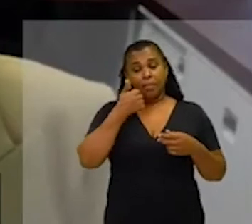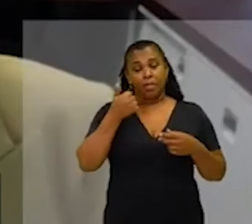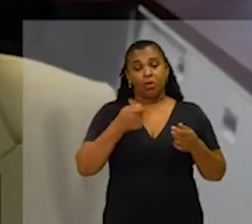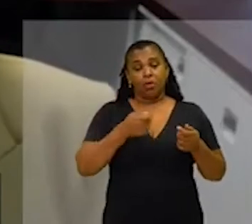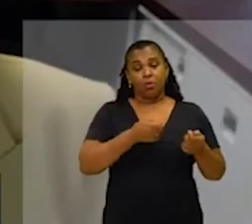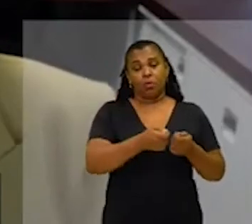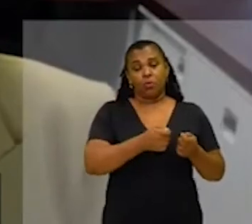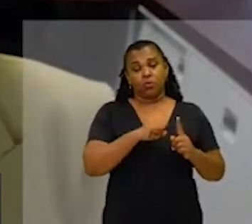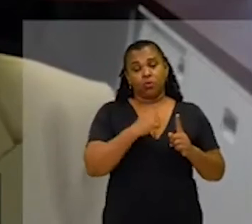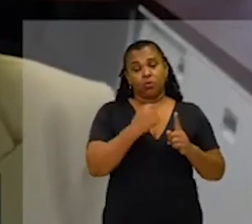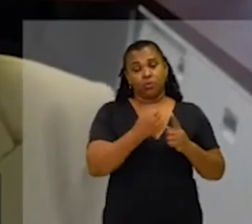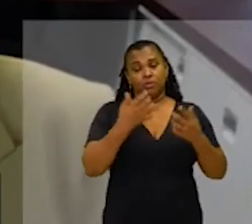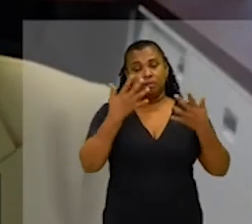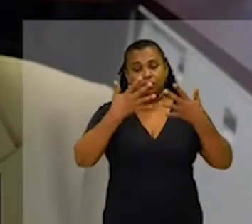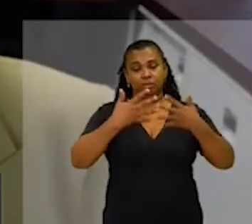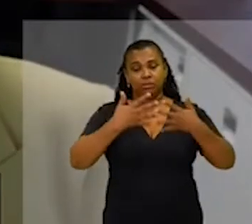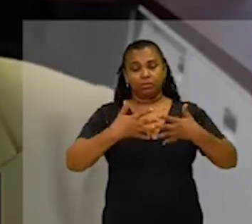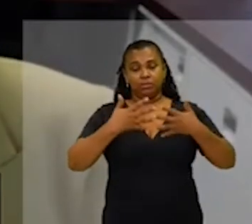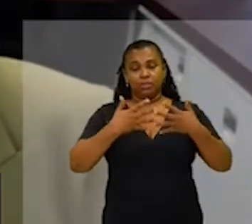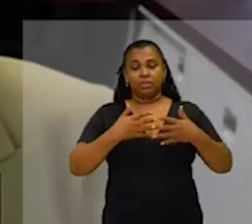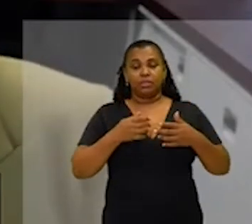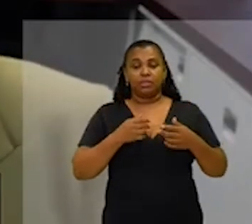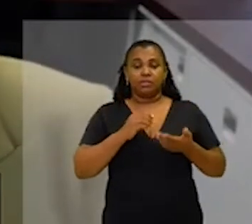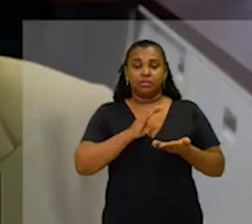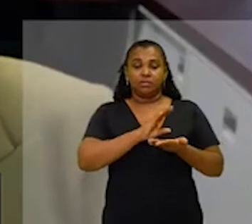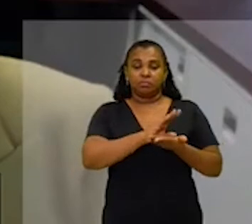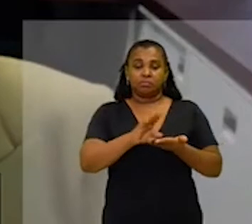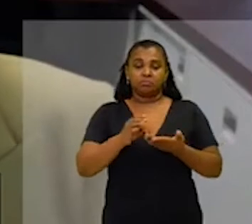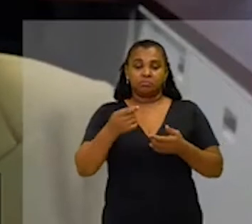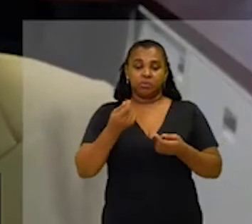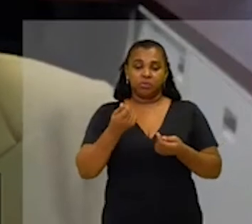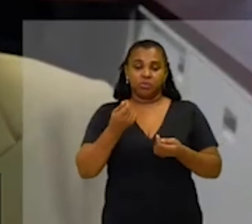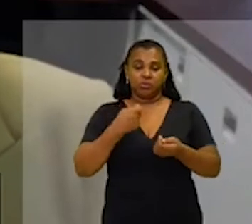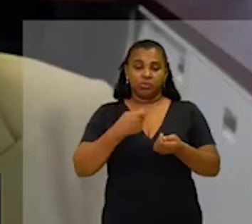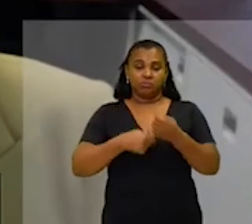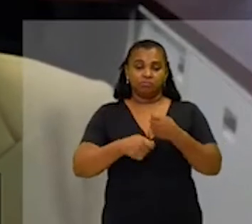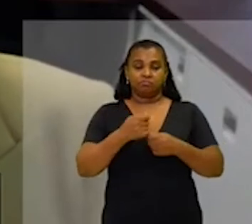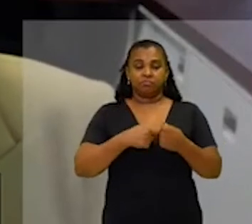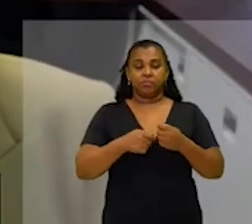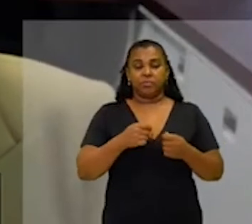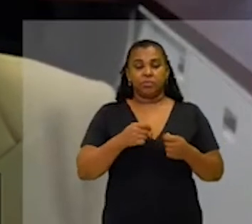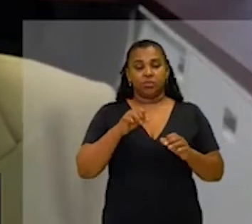na prestação de contas apenas na justiça eleitoral então foram esses dados coletados